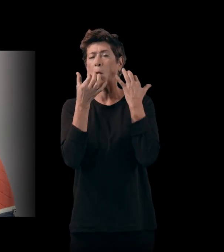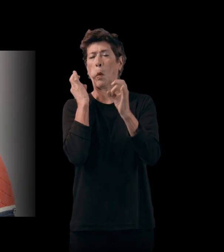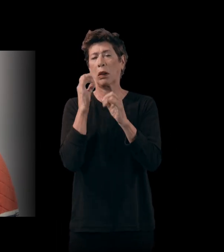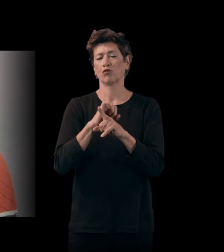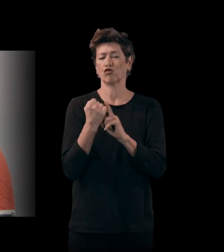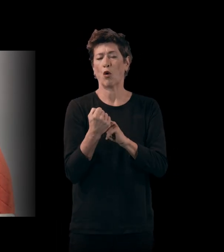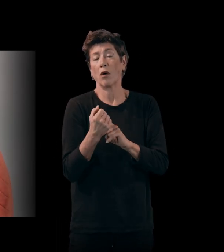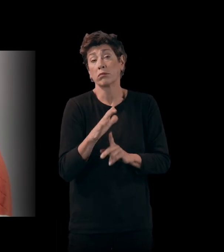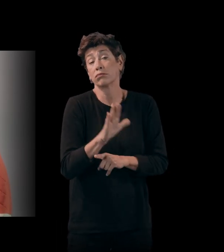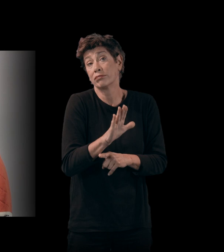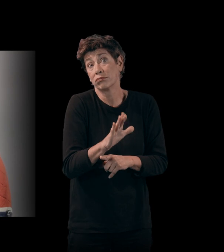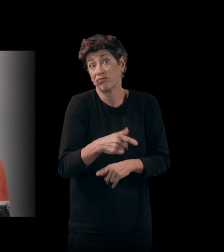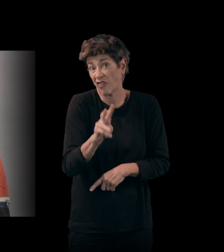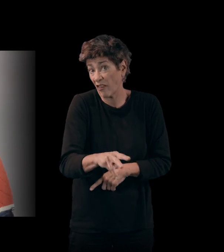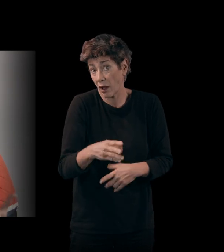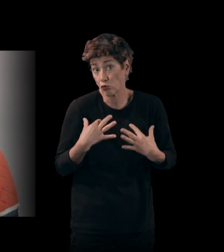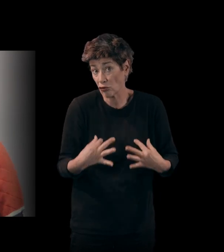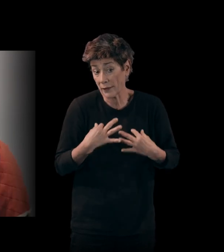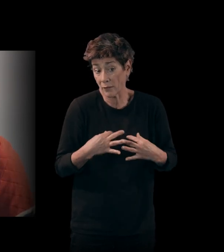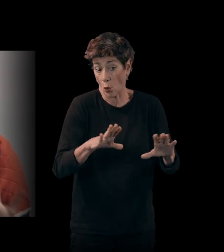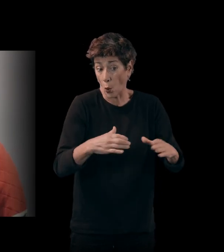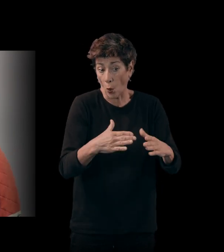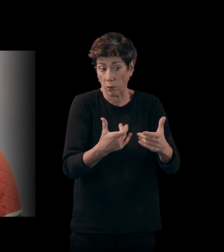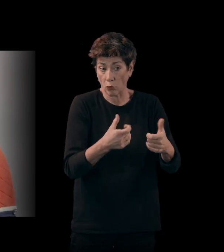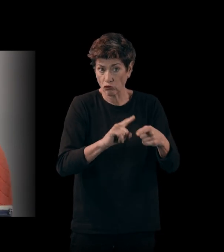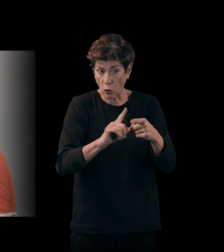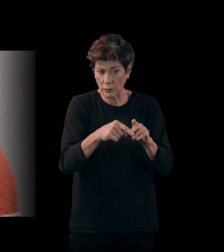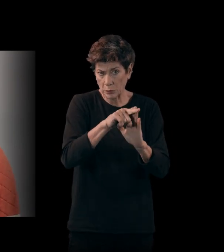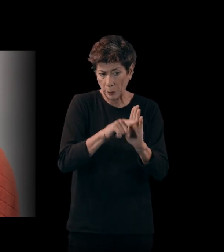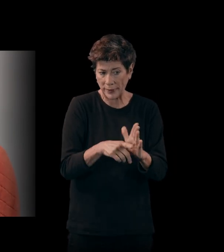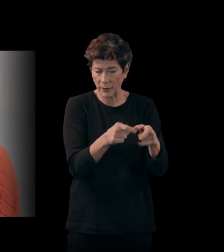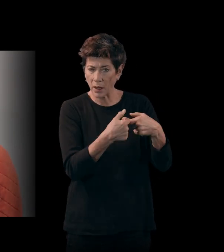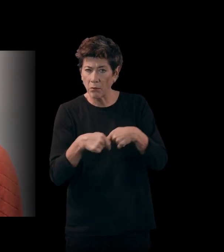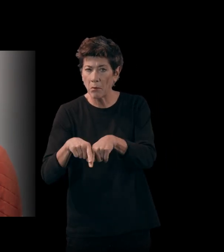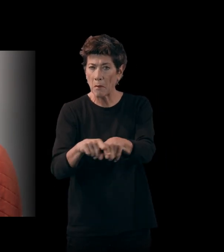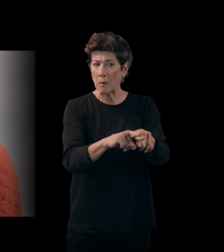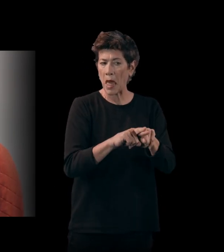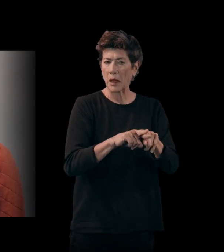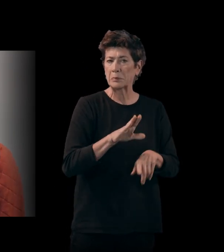objectives, qui fait que le groupe partage des traits communs, des caractéristiques communes.